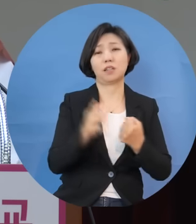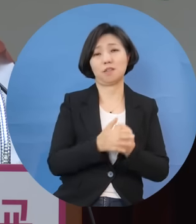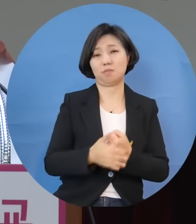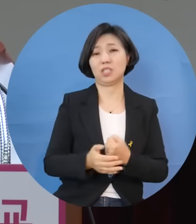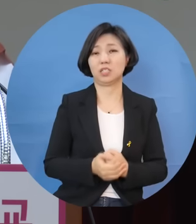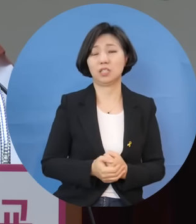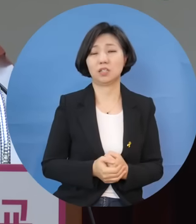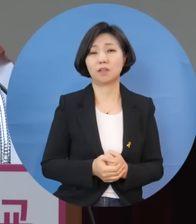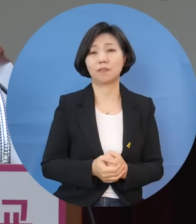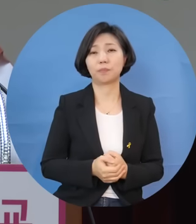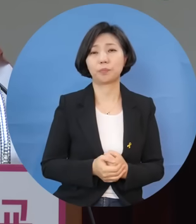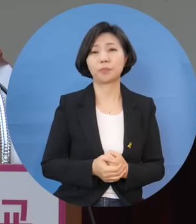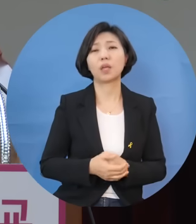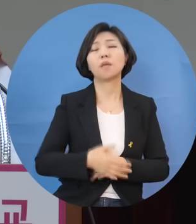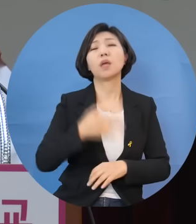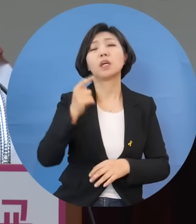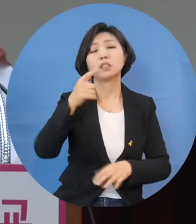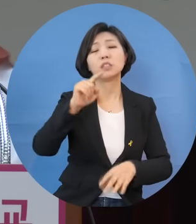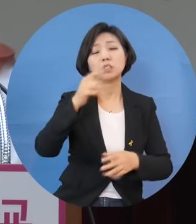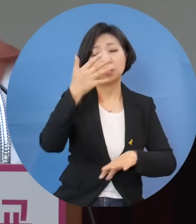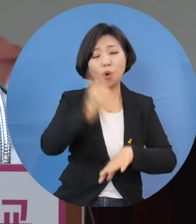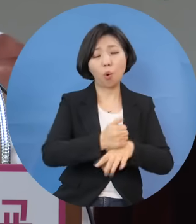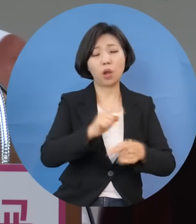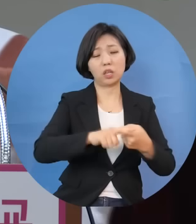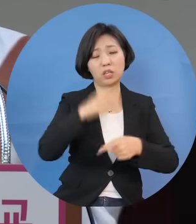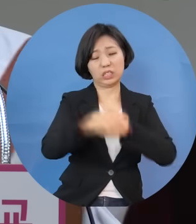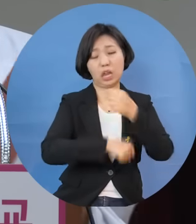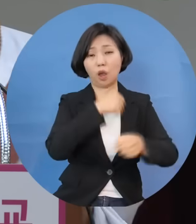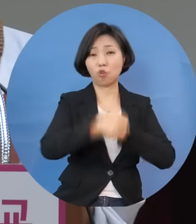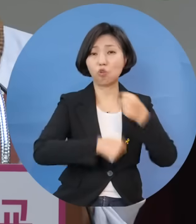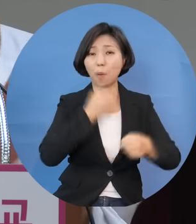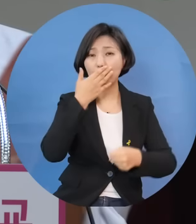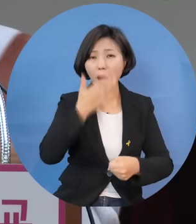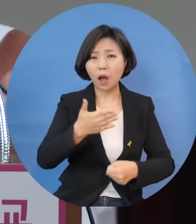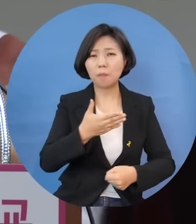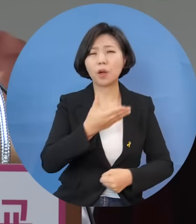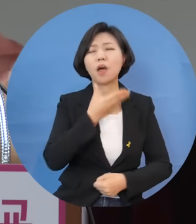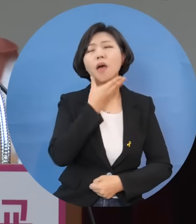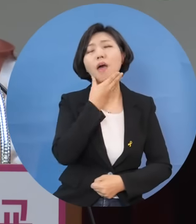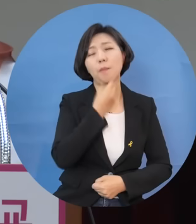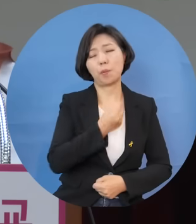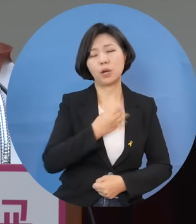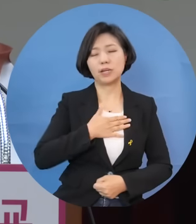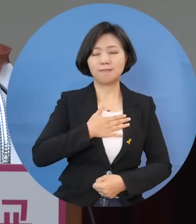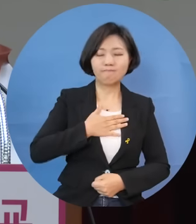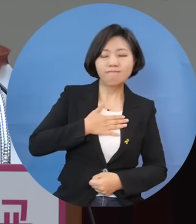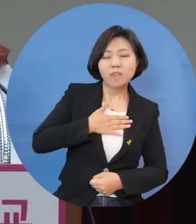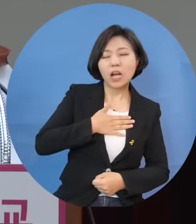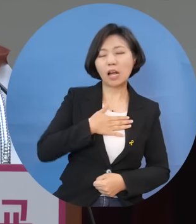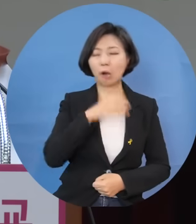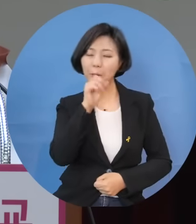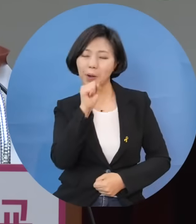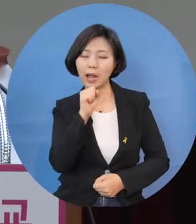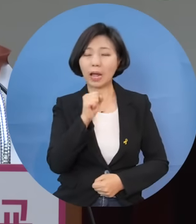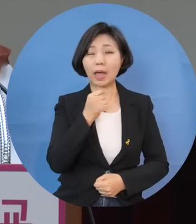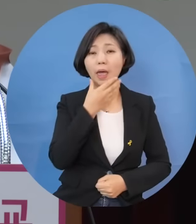이렇게 해서 거기로부터 자유로워지면 행복해... 행복한 것을 기분 좋은 것이라고 생각하면 안 돼요.